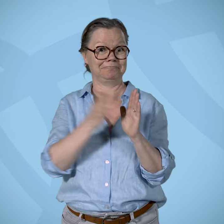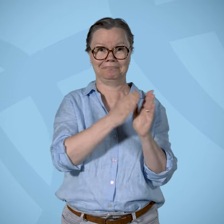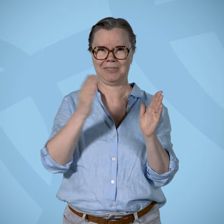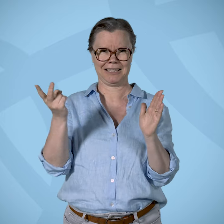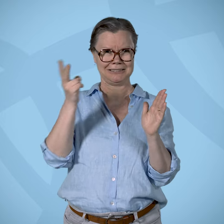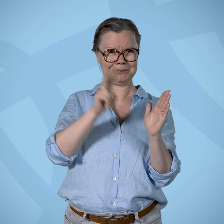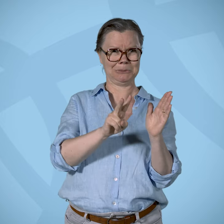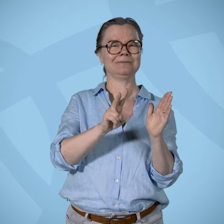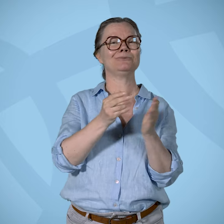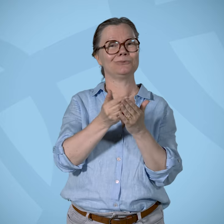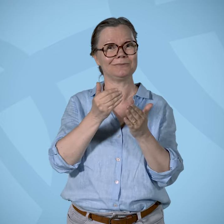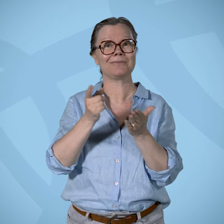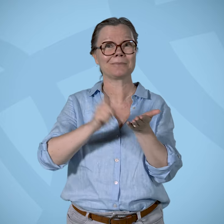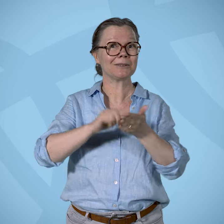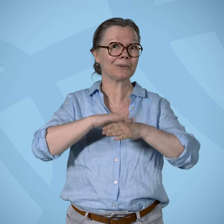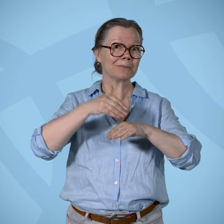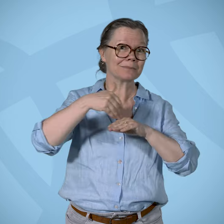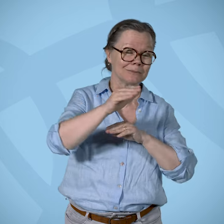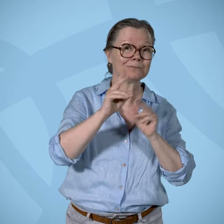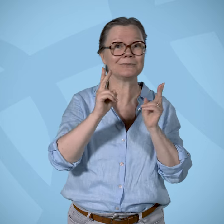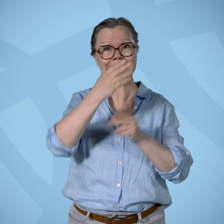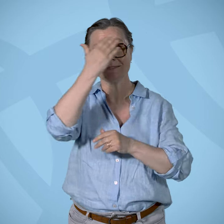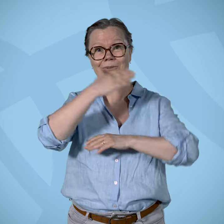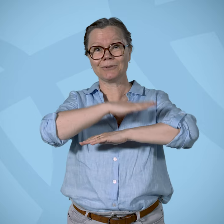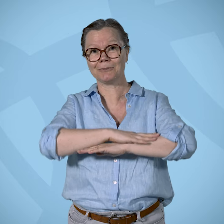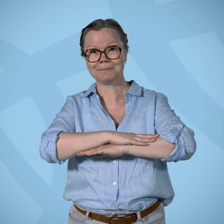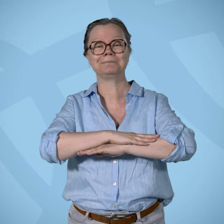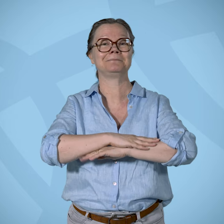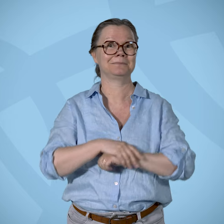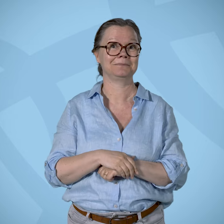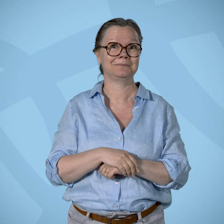Pitkä kesätauko johtuu lomautuksesta ja työntekijöiden omista kesälomista.